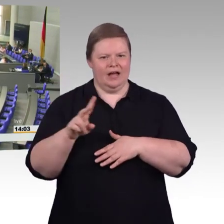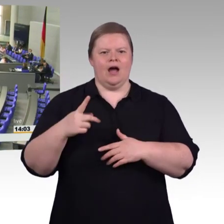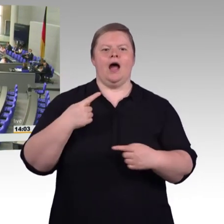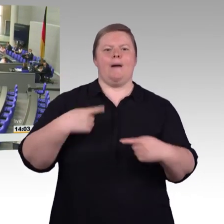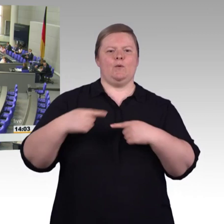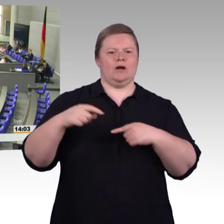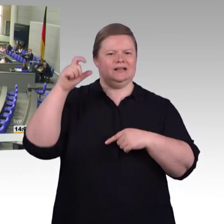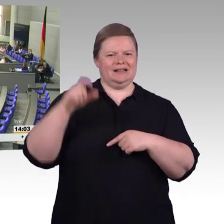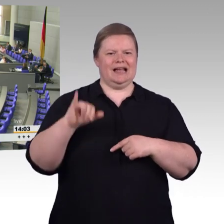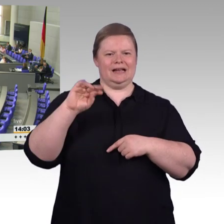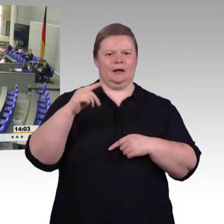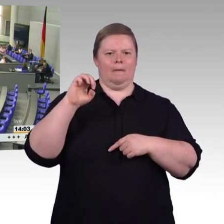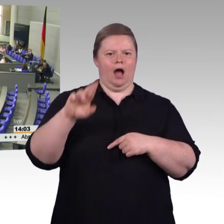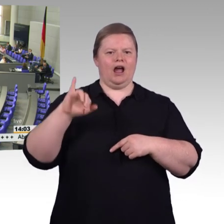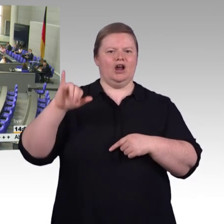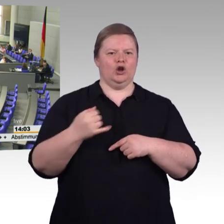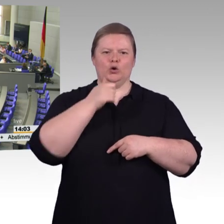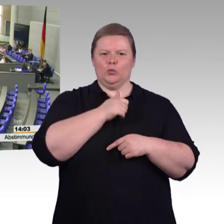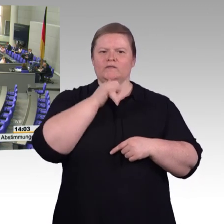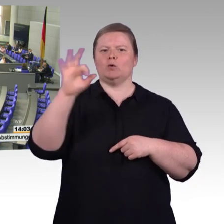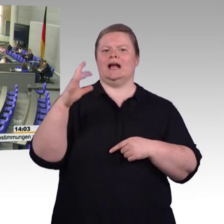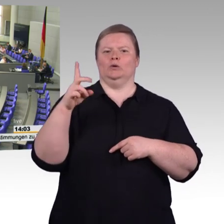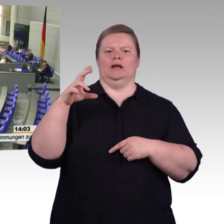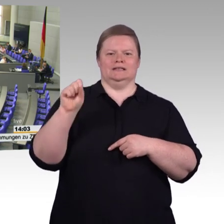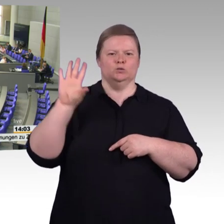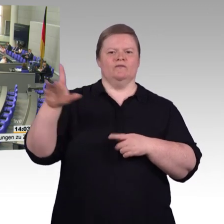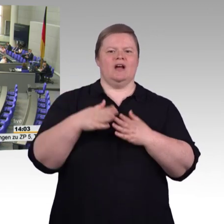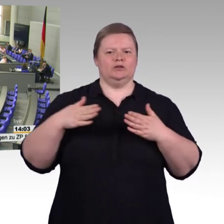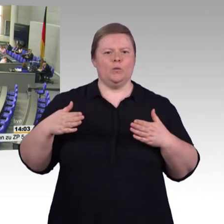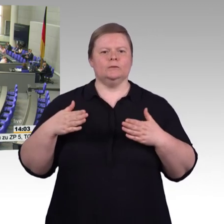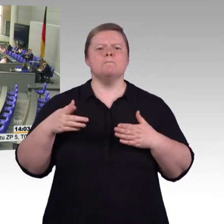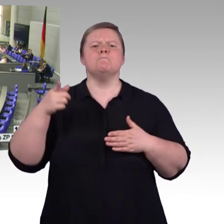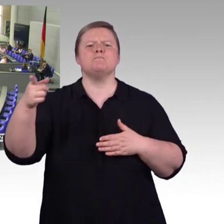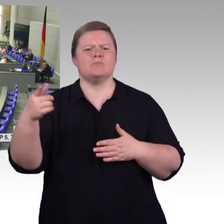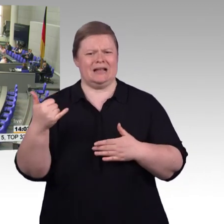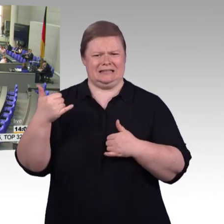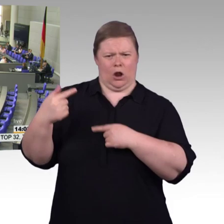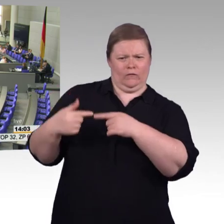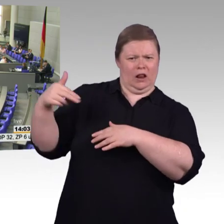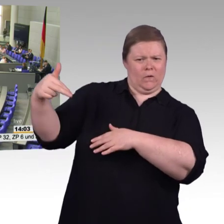Sie haben das Wort. (Rednerwechsel) Ja, Frau Präsidentin, herzlichen Dank, auch wenn Sie glauben, dass die Kolleginnen und Kollegen glauben,